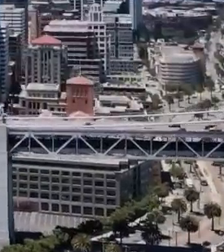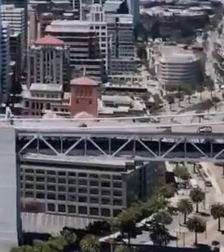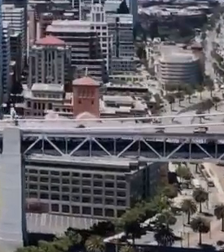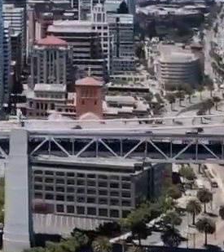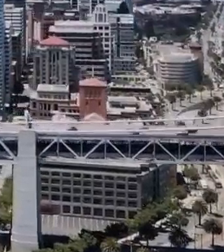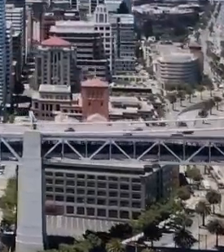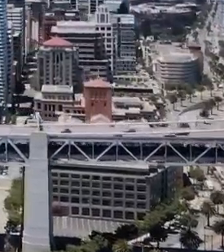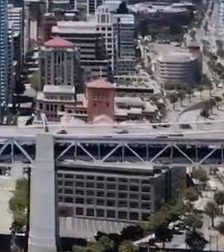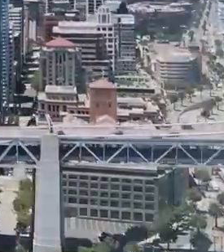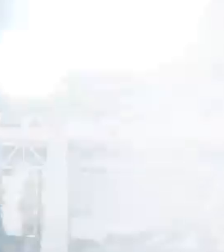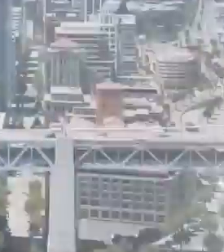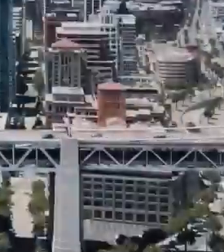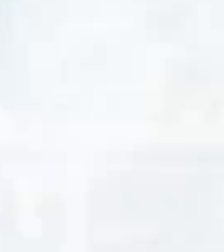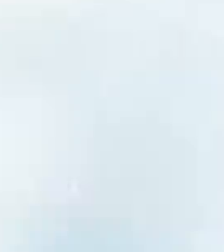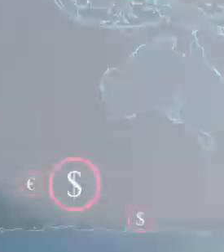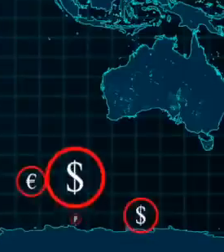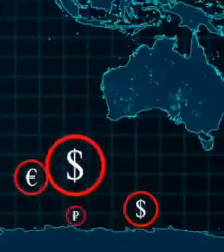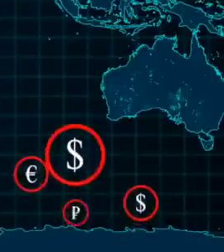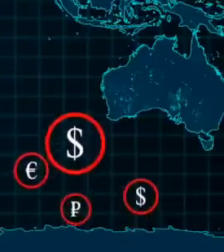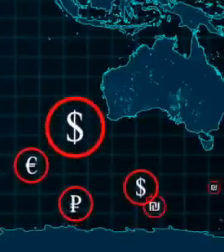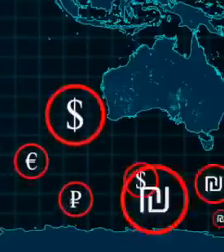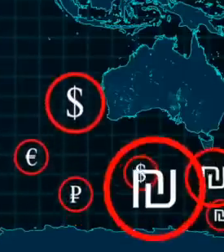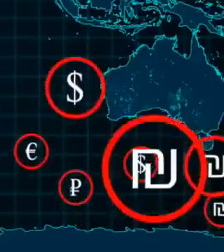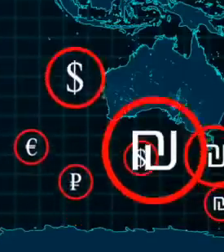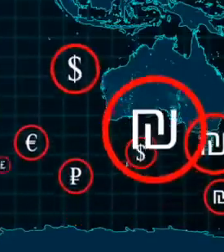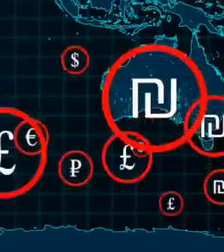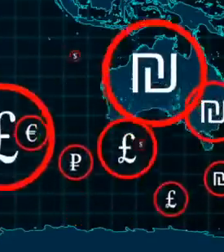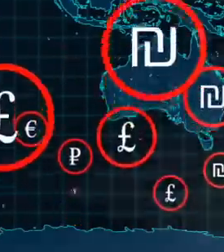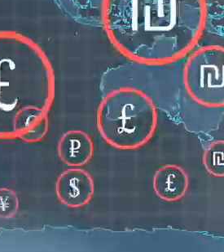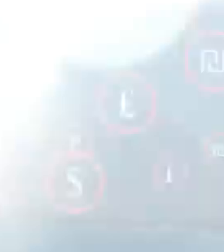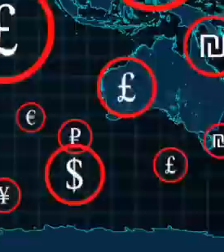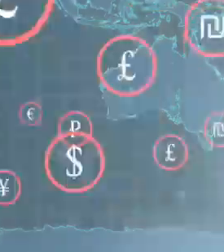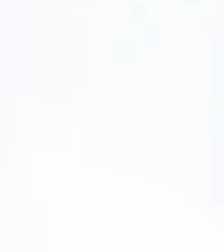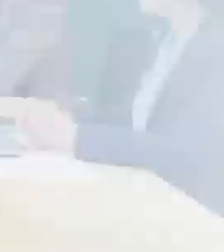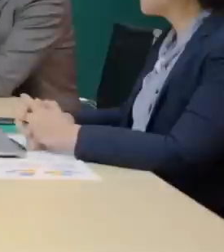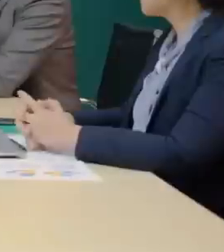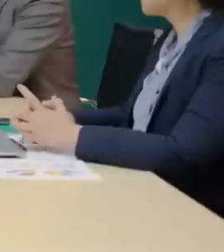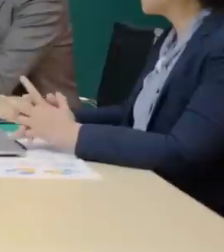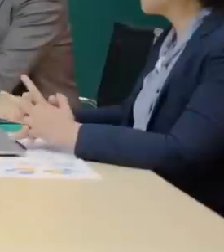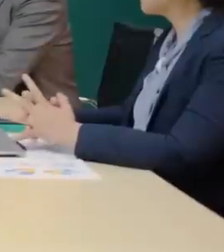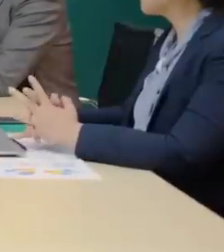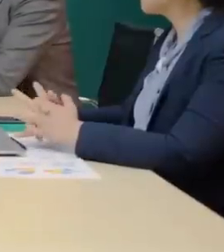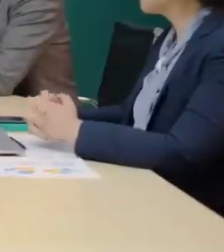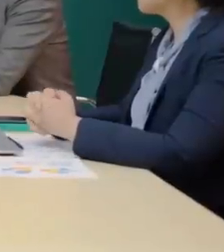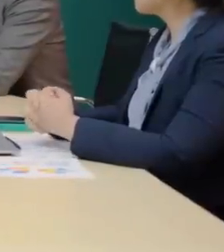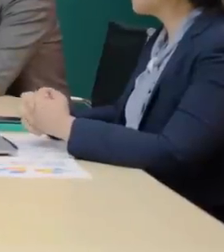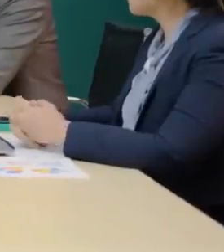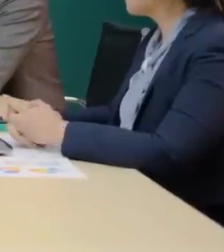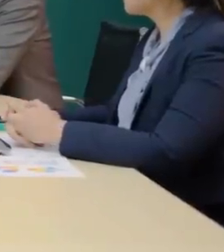Estados Unidos supuestamente sus calificaciones ayudan a mantener la estabilidad y transparencia